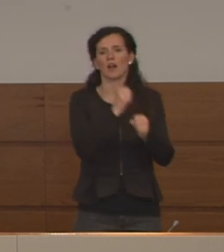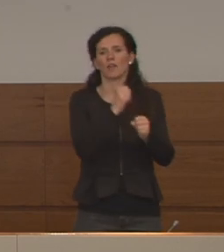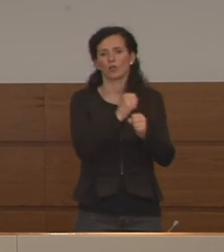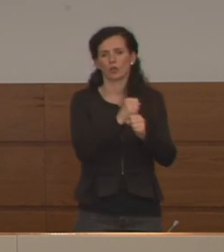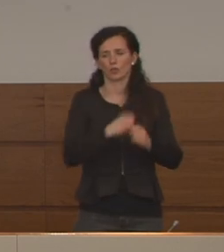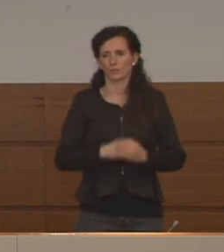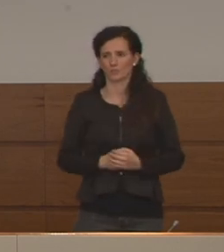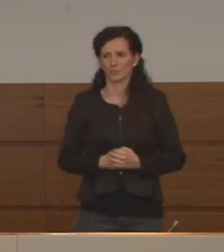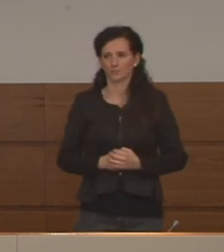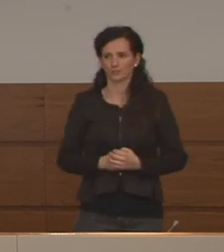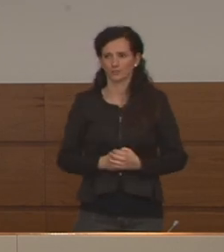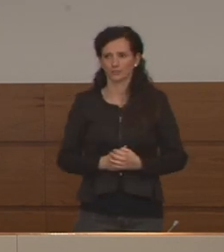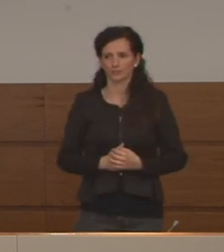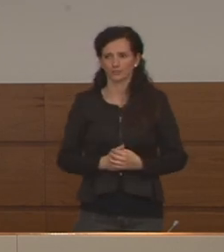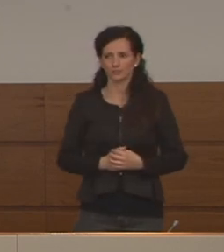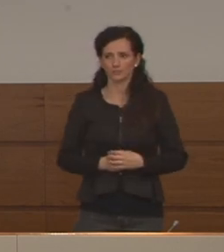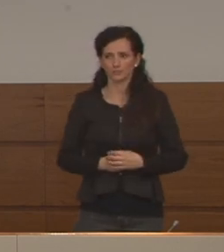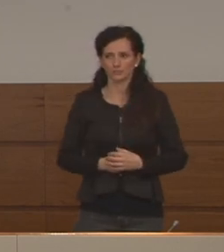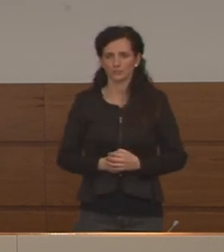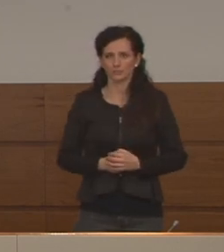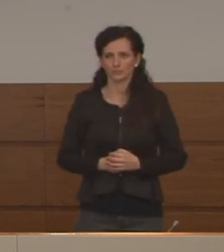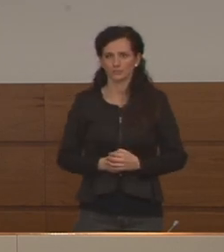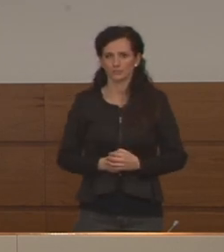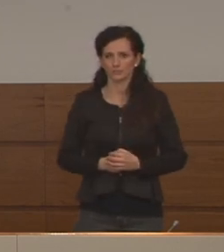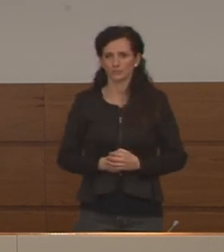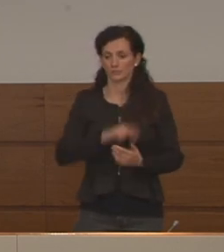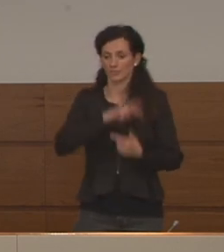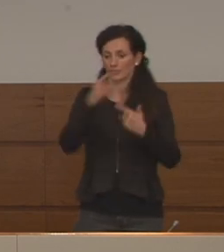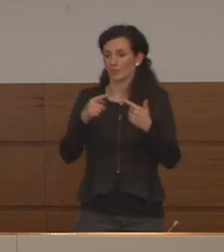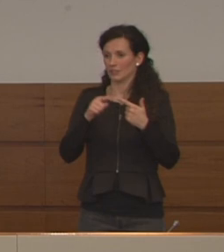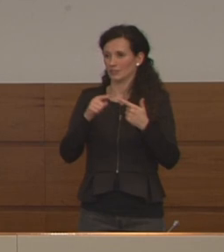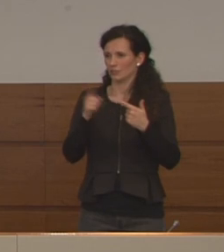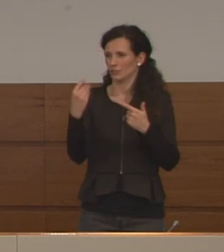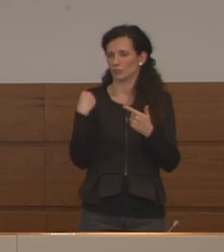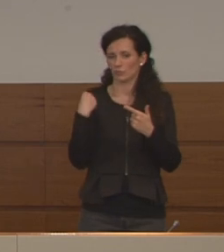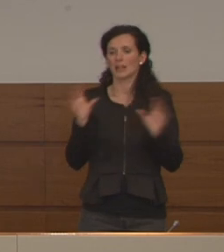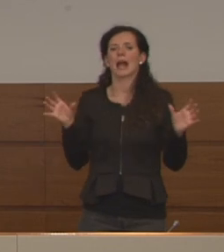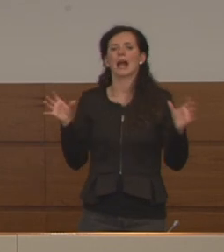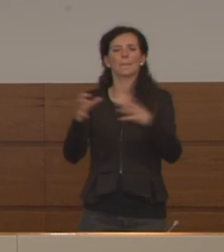Il secondo punto riguarda riguarda il campionamento e quant'altro.